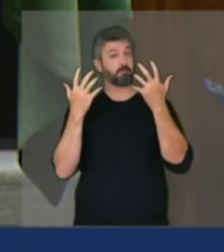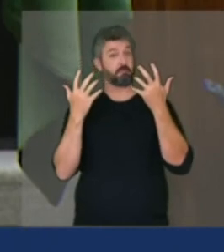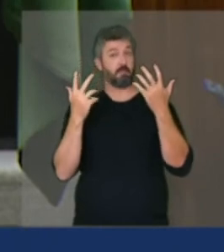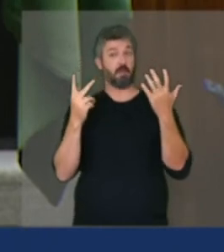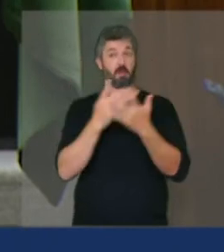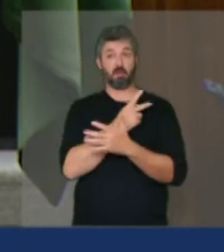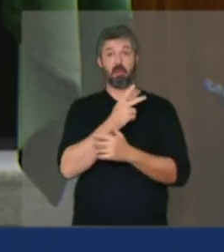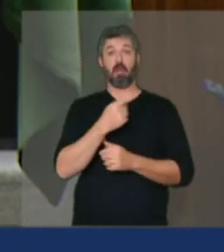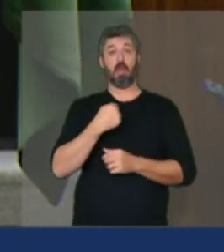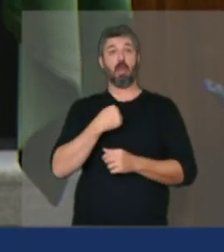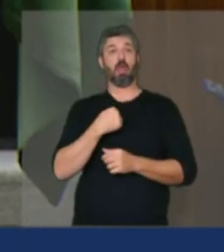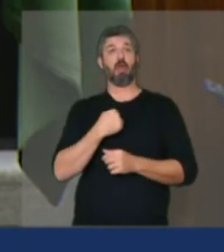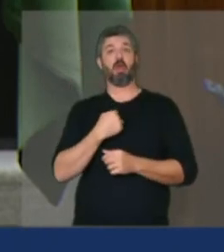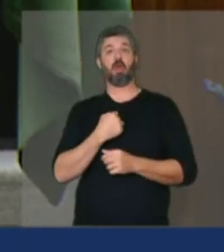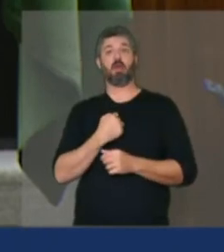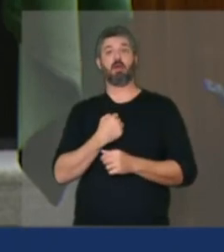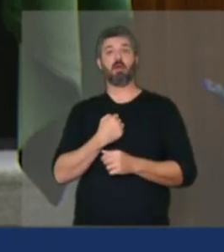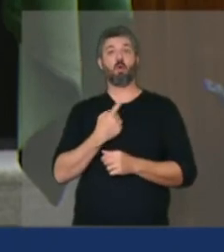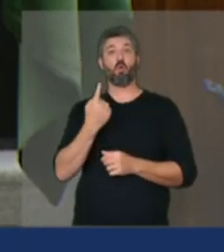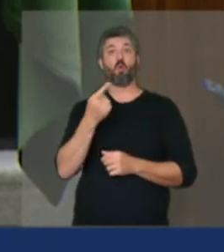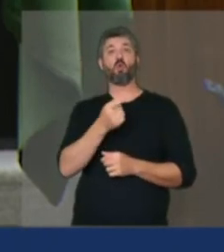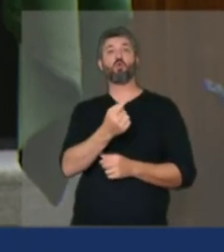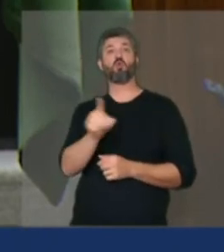SERÁ O ÚLTIMO A TOMAR VACINA. E COMEÇOU NOVAMENTE A DIZER QUE AQUELA DE SÃO PAULO